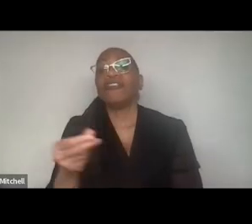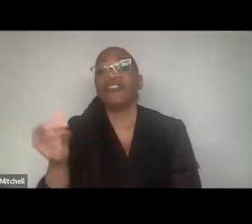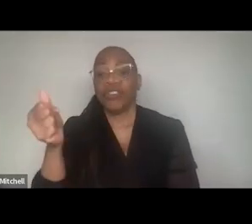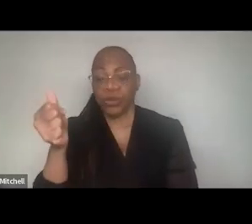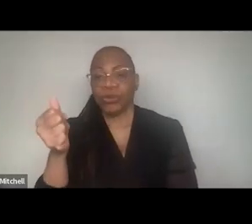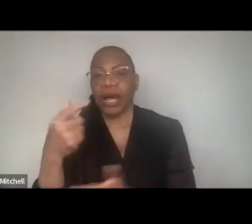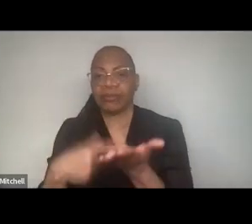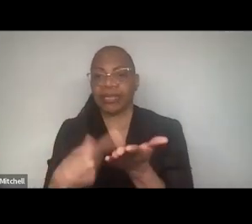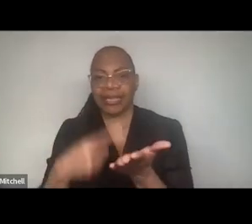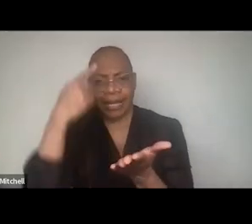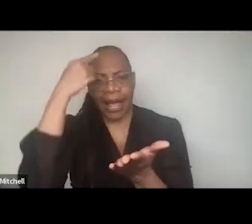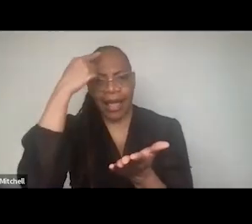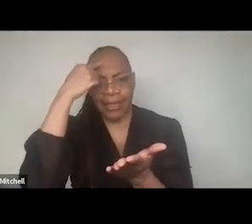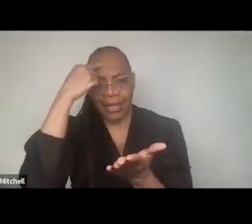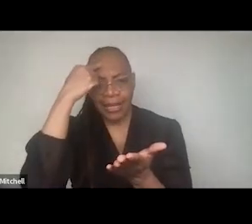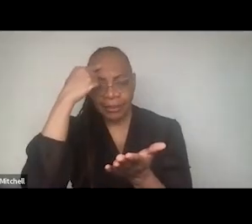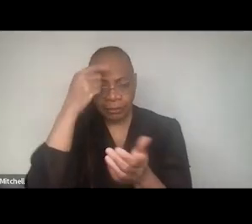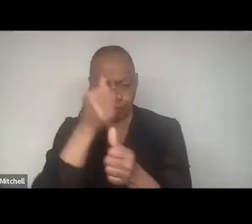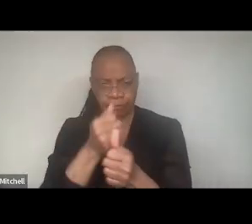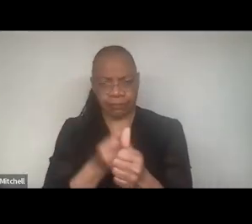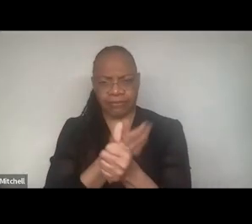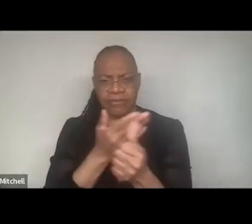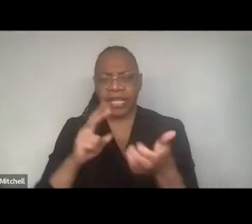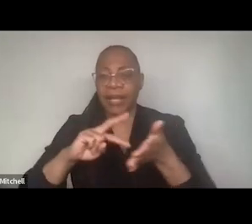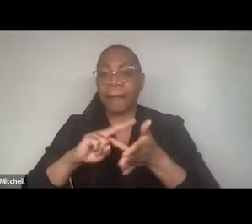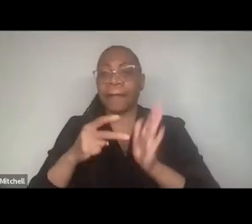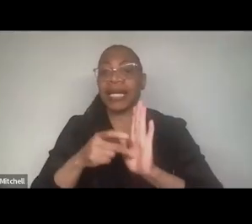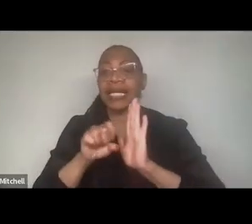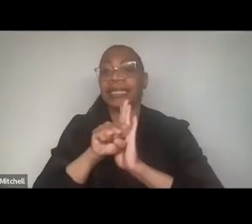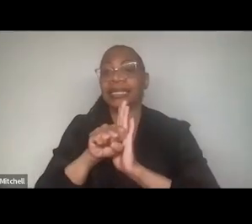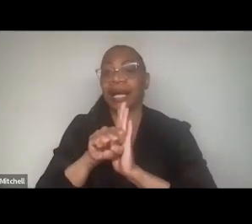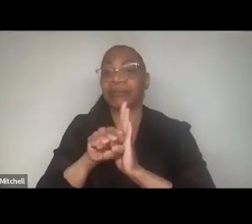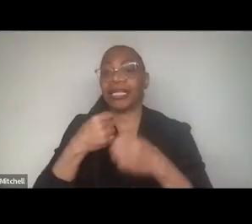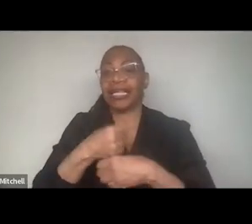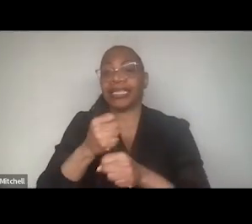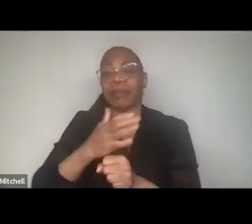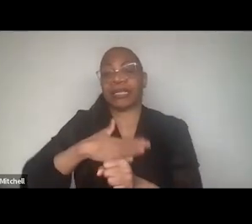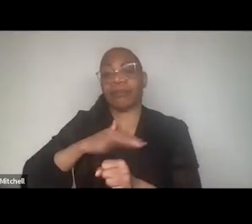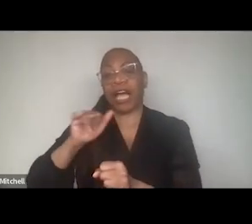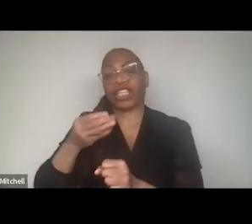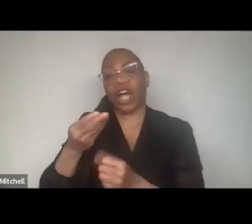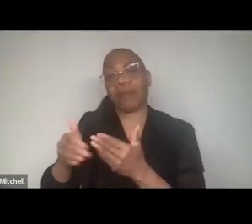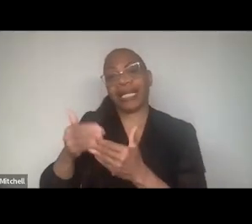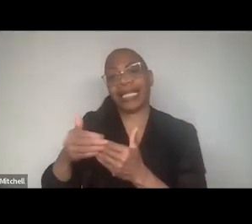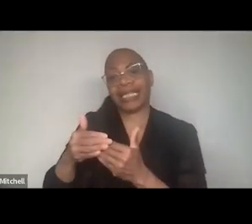De hecho, creo que todo lo que voy decir se ha mencionado en términos de los síntomas, lo que facilita mi trabajo. Se trata de adaptarse a los cambios, ¿verdad?